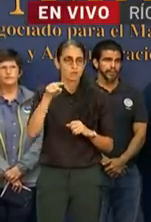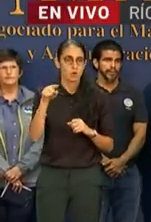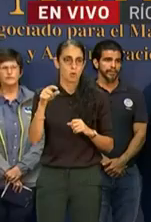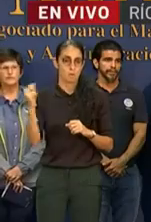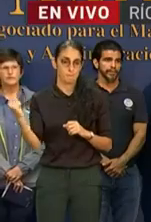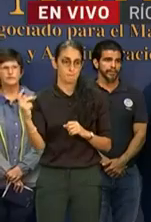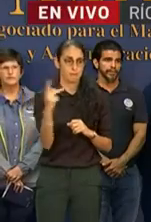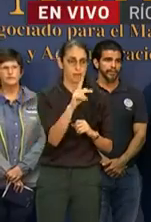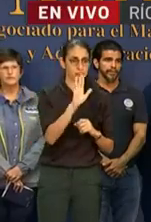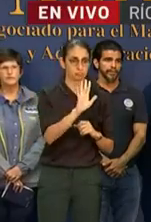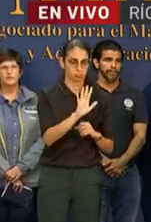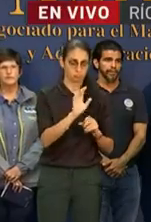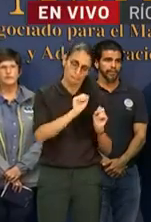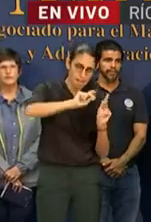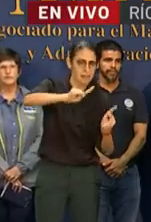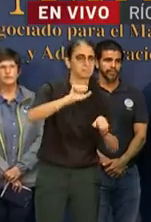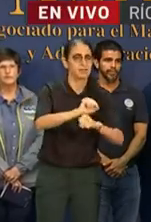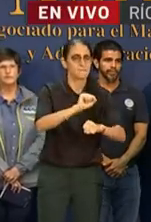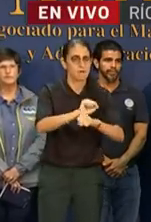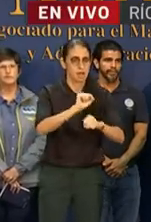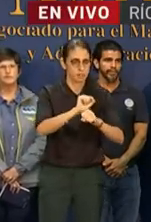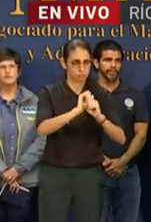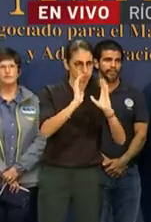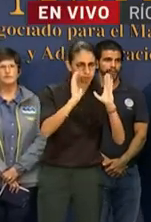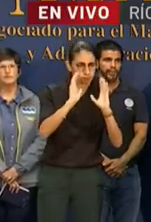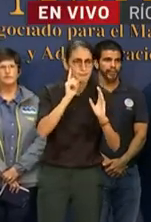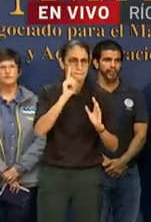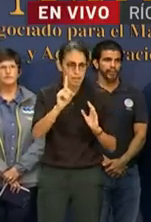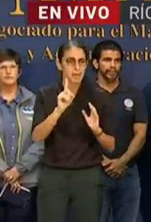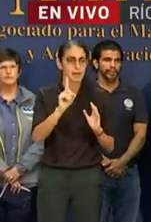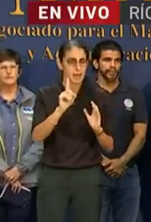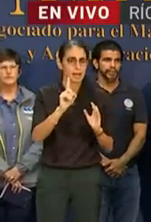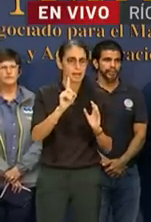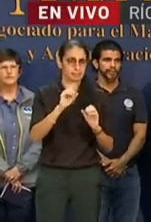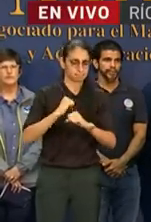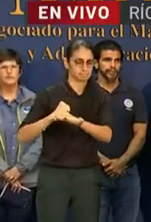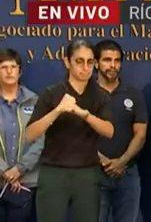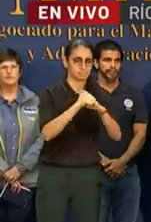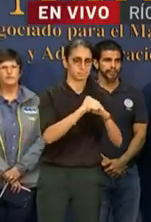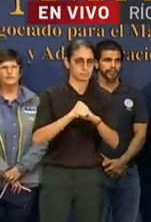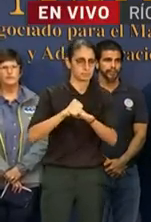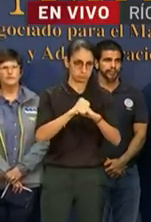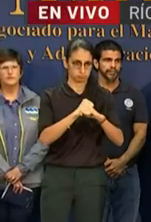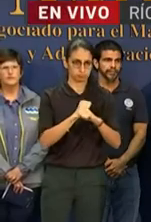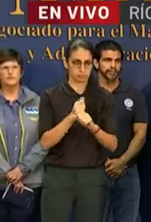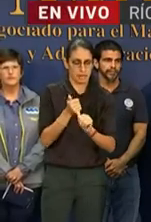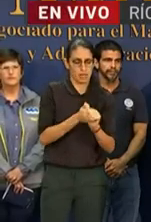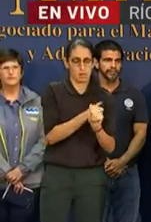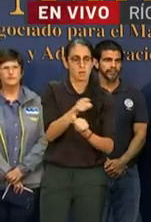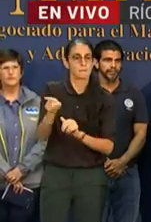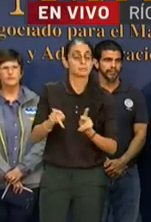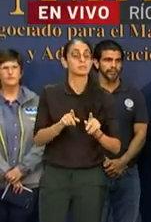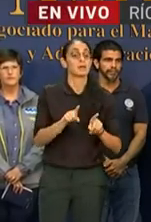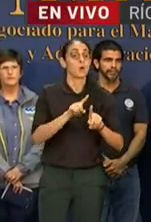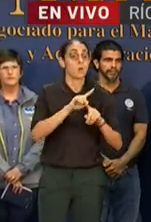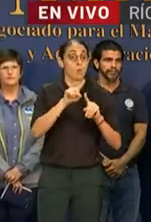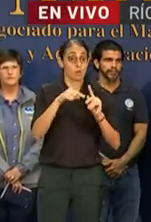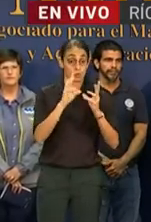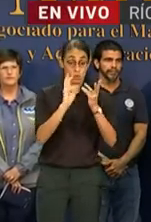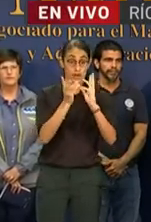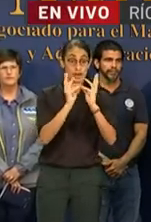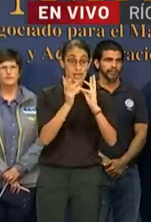20%. SU BRIGADA ESTÁ